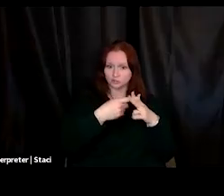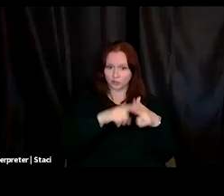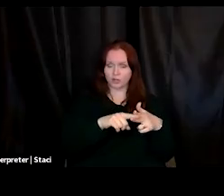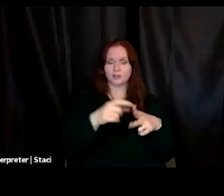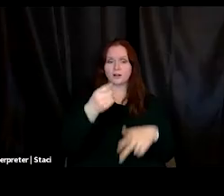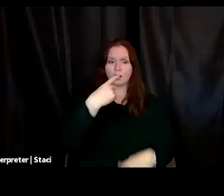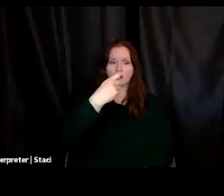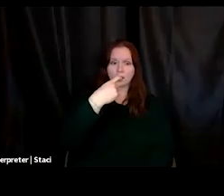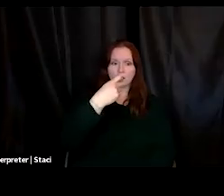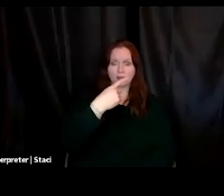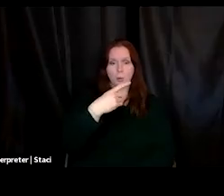Estoy muy emocionada de estar aquí.